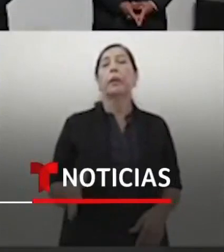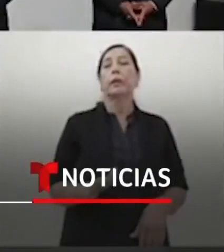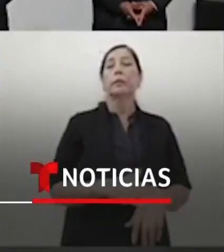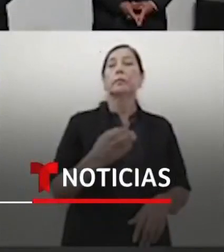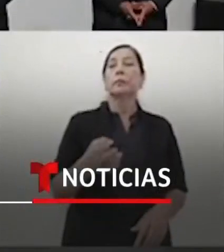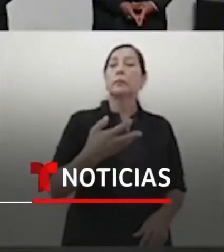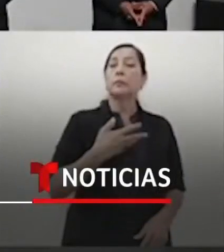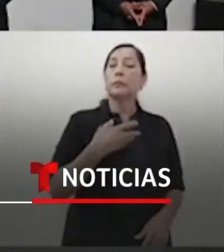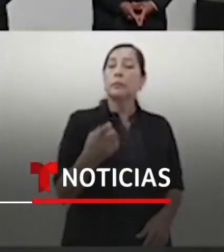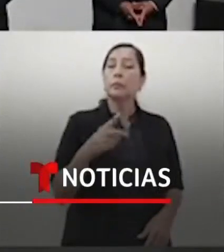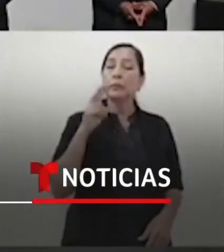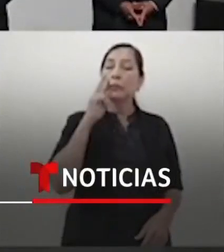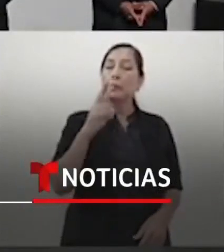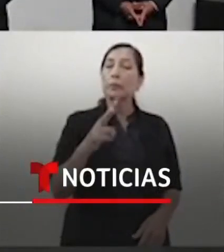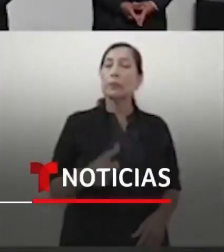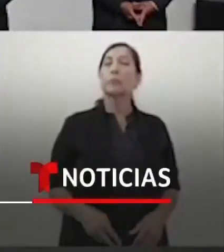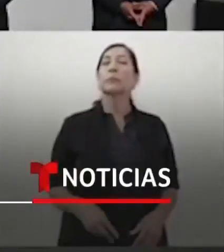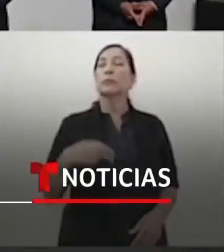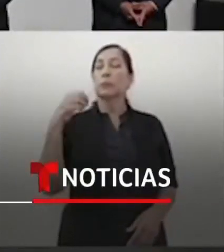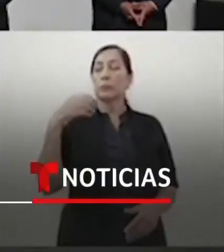EN FEBRERO FUSILADAS 67